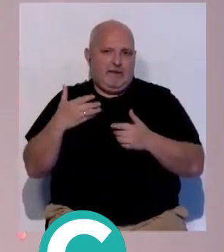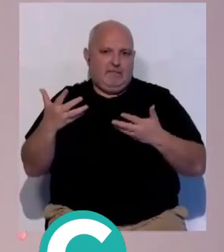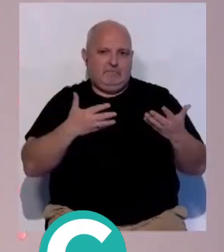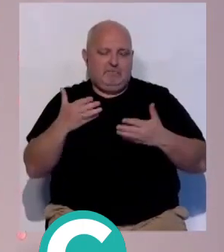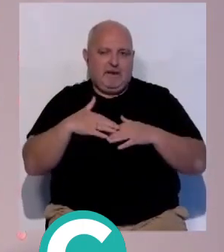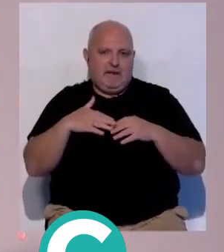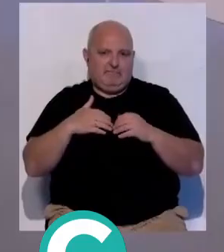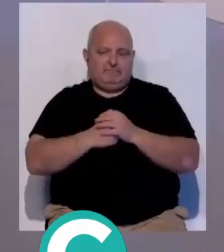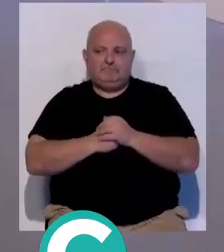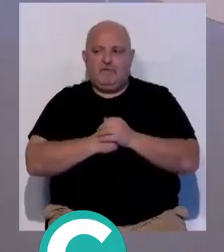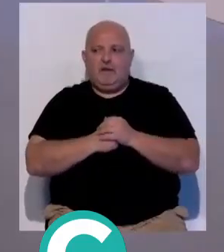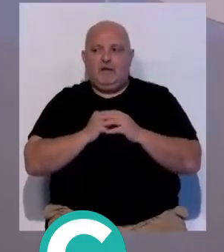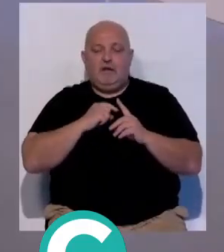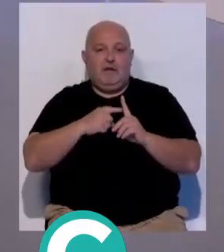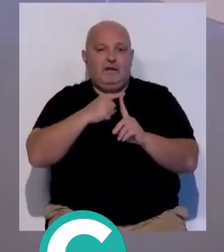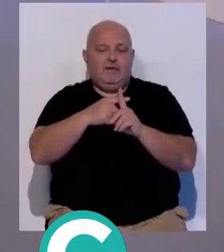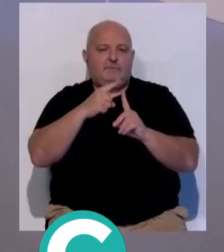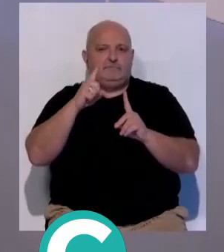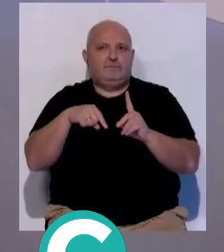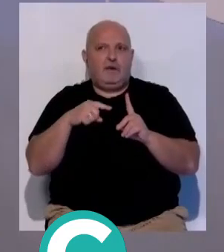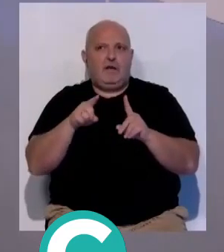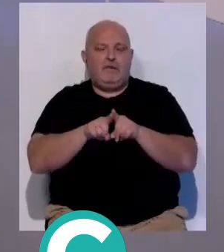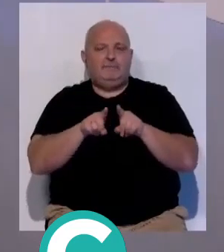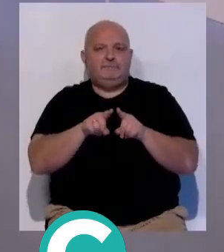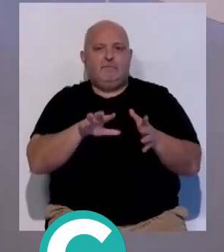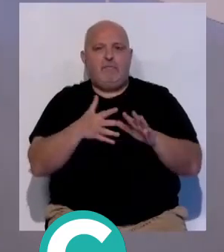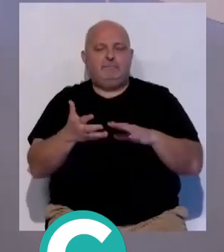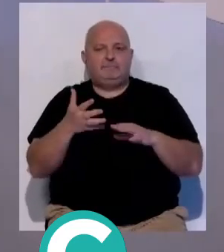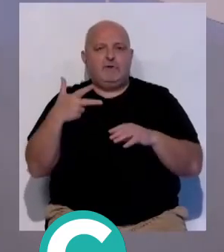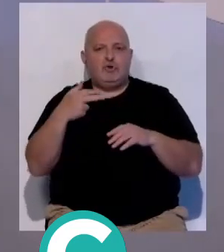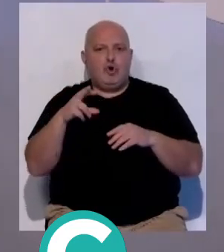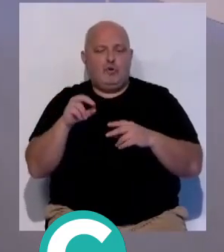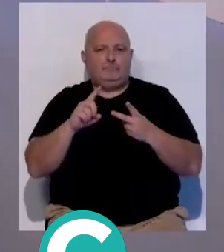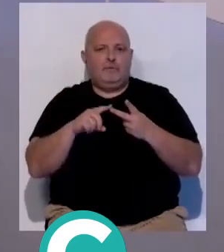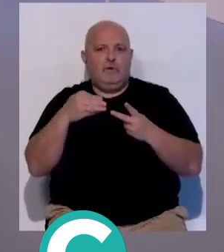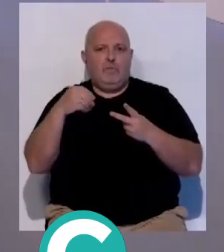profesionales sí a esto hay que sumarle también el caso de el choco Lozano y Teo bongónde que se